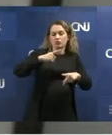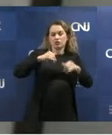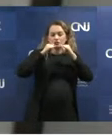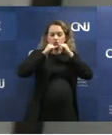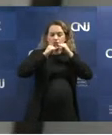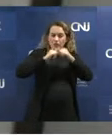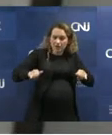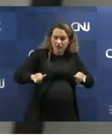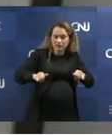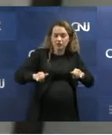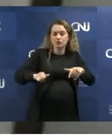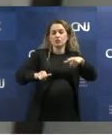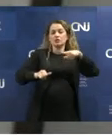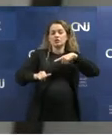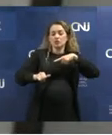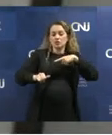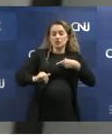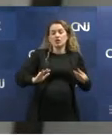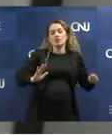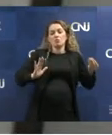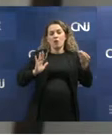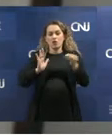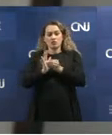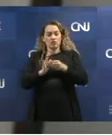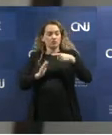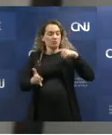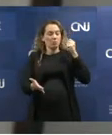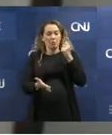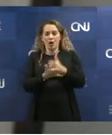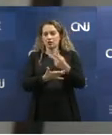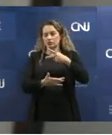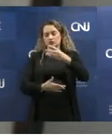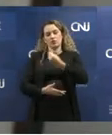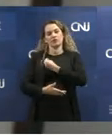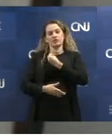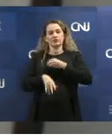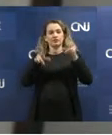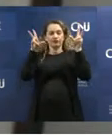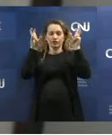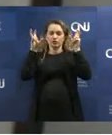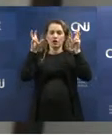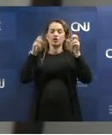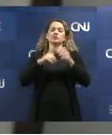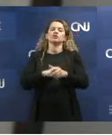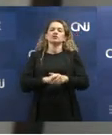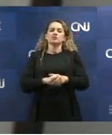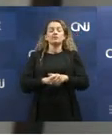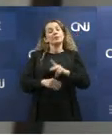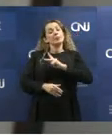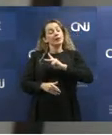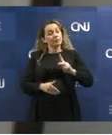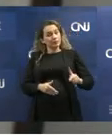ou uma nódoa impagável na sua vida. Senhor presidente e a Grande Conselho.